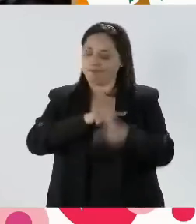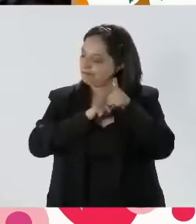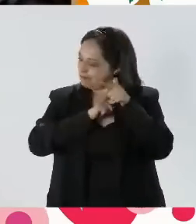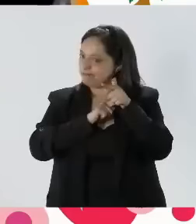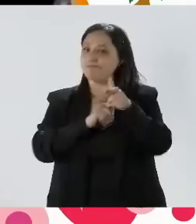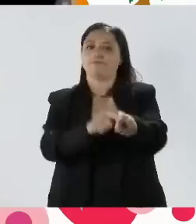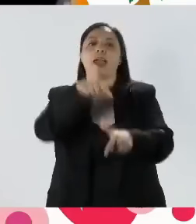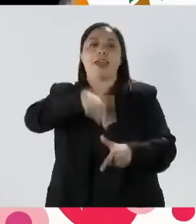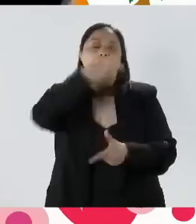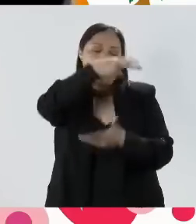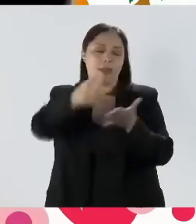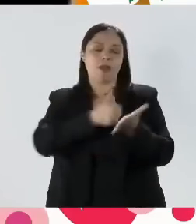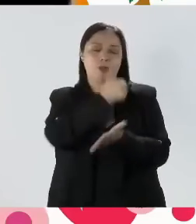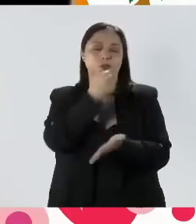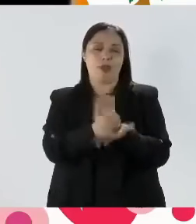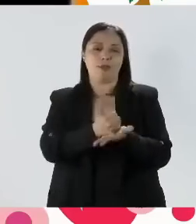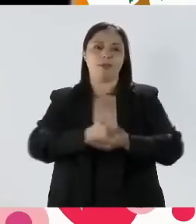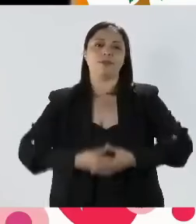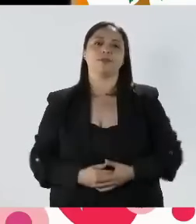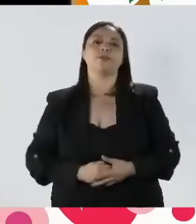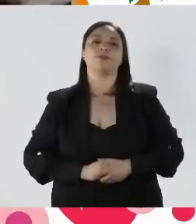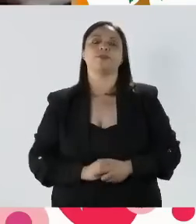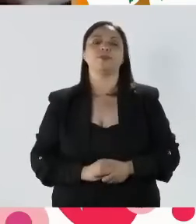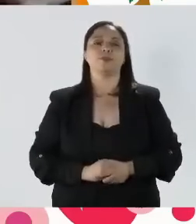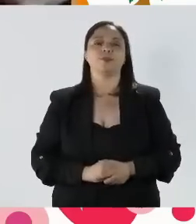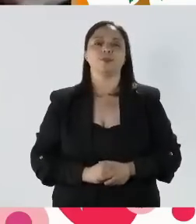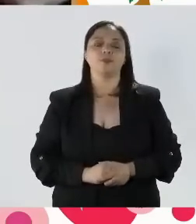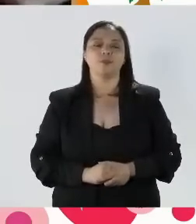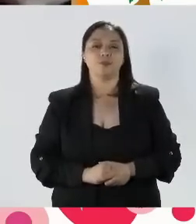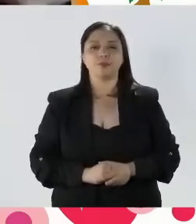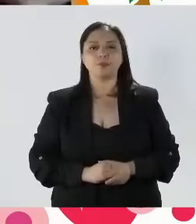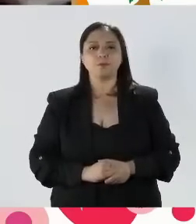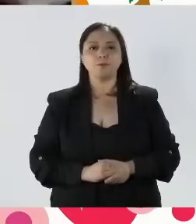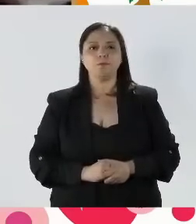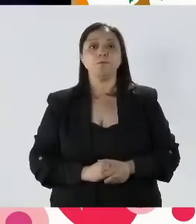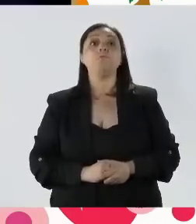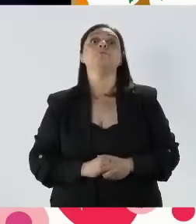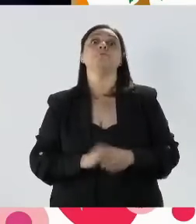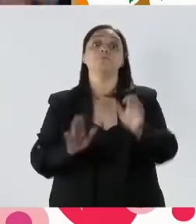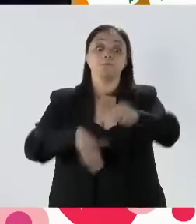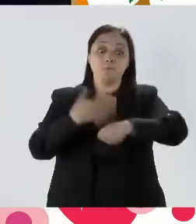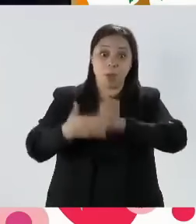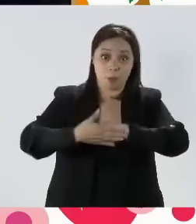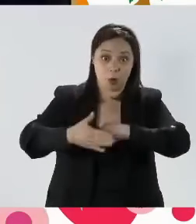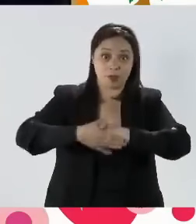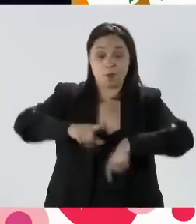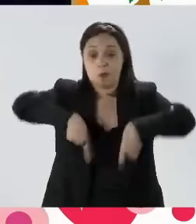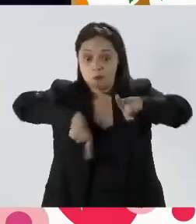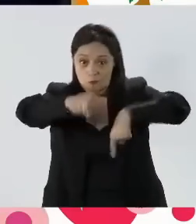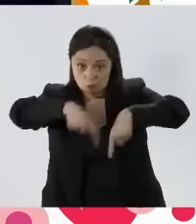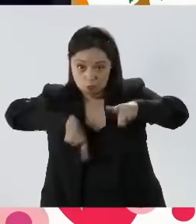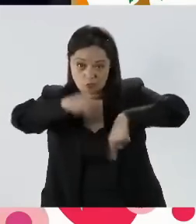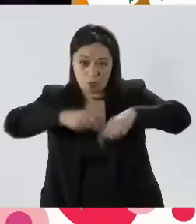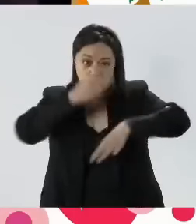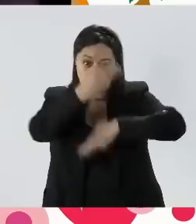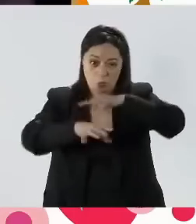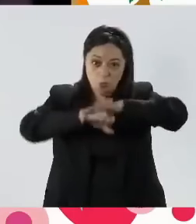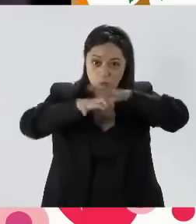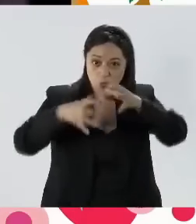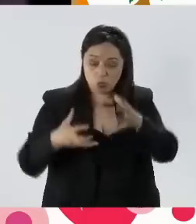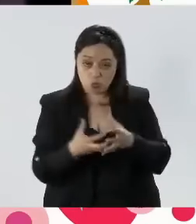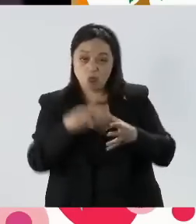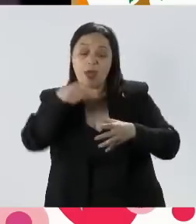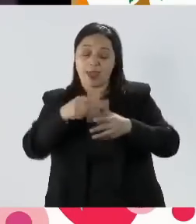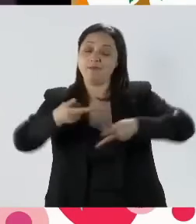Ciudad de México preparamos para el mundial del fútbol instalaremos el comité de la ciudad de